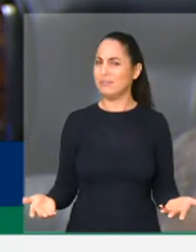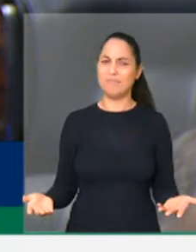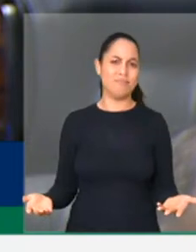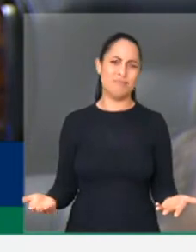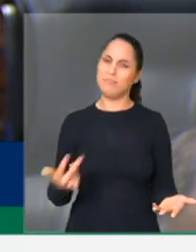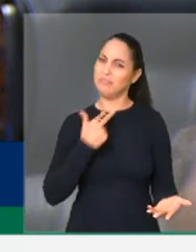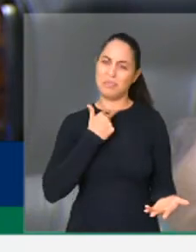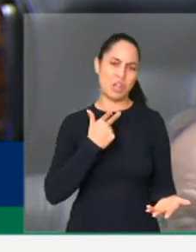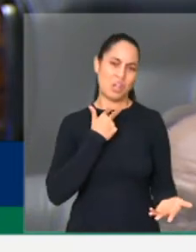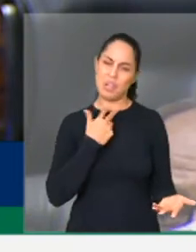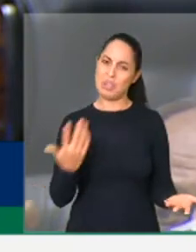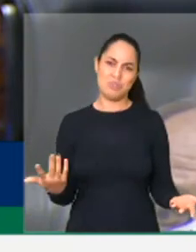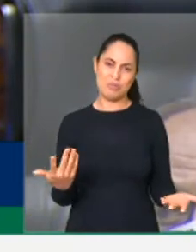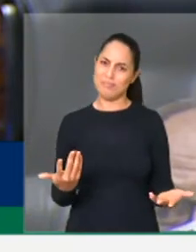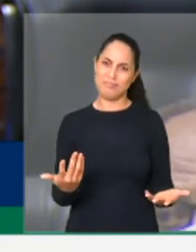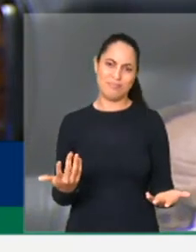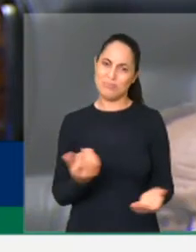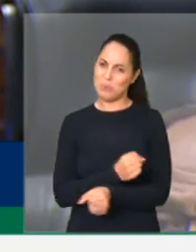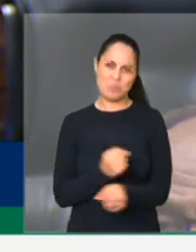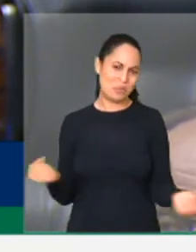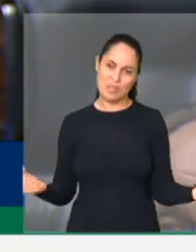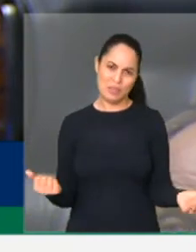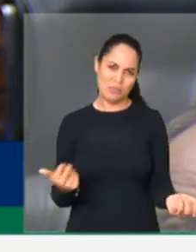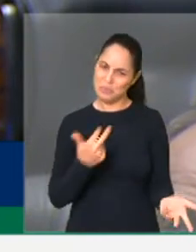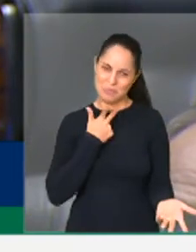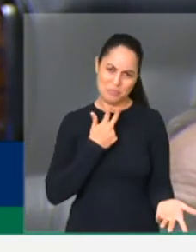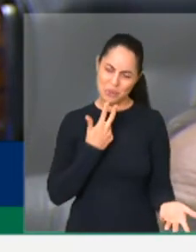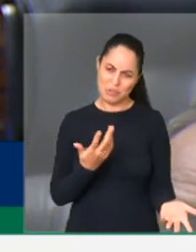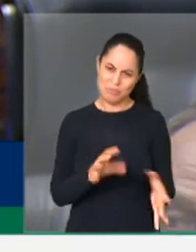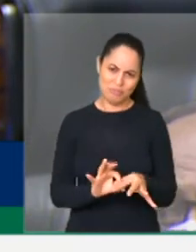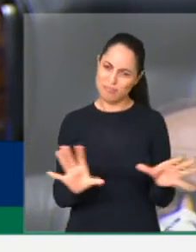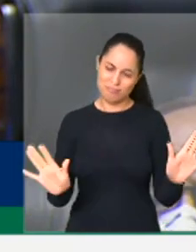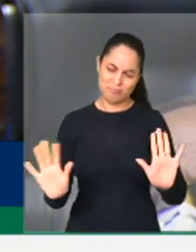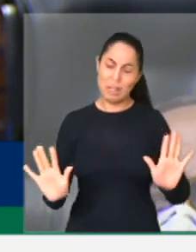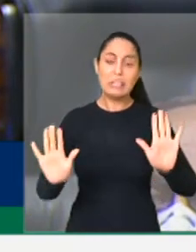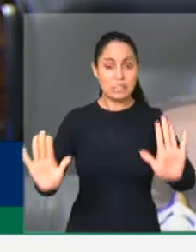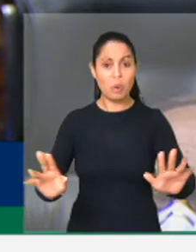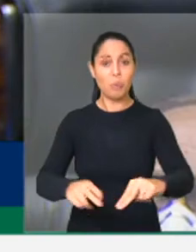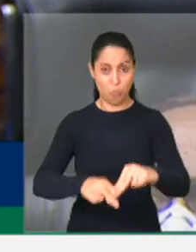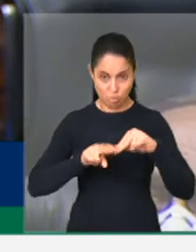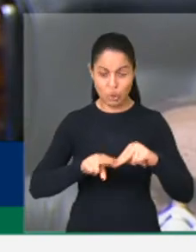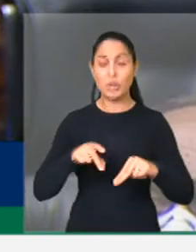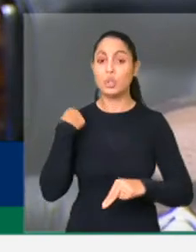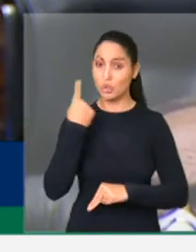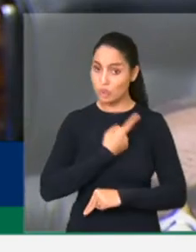ORIENTA O CIDADANIA? -- [DEPUTADO]: CIDADANIA ORIENTA O VOTO SIM, PRESIDENTE. [PRESIDENTE]: PATRIOTA, PV ? REDE?